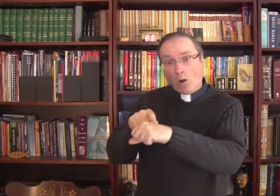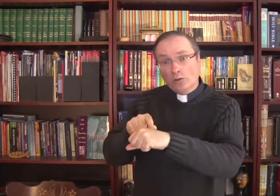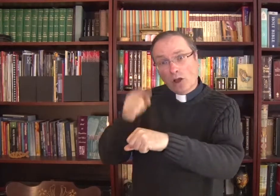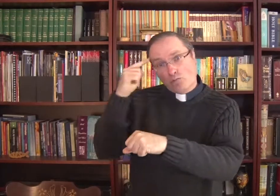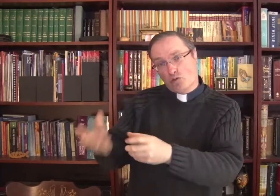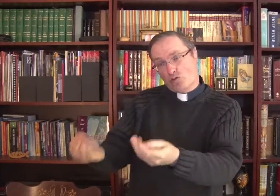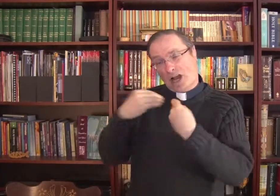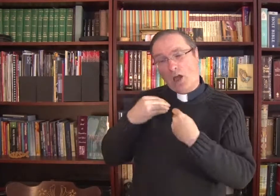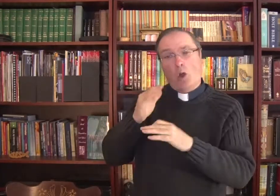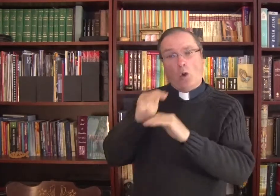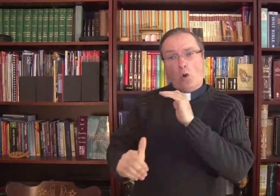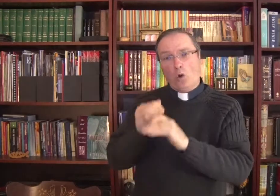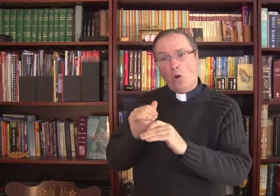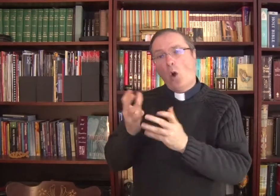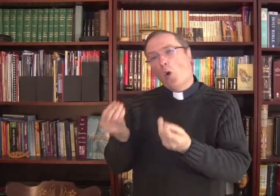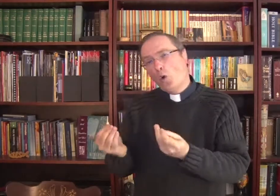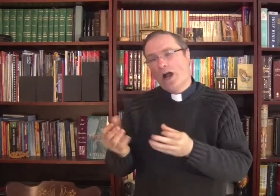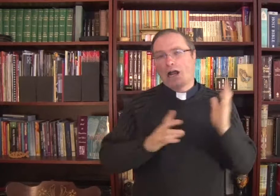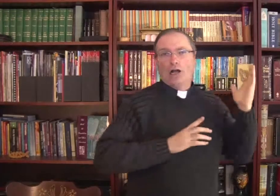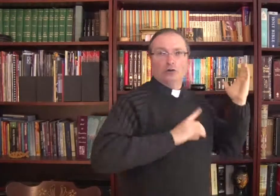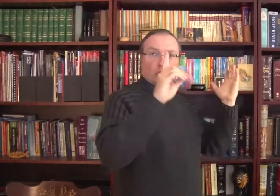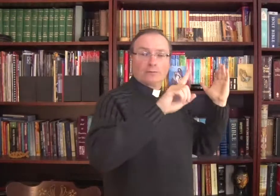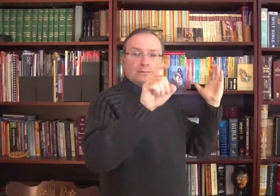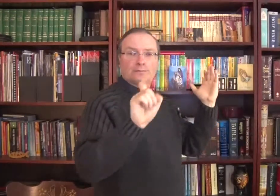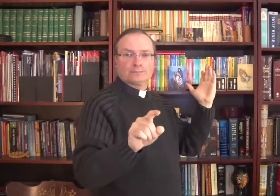pour nous rendre heureux, ou à Dieu?